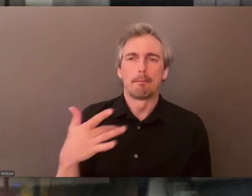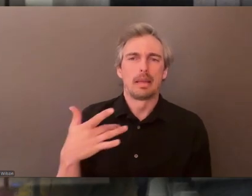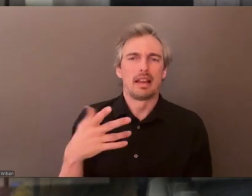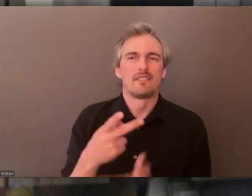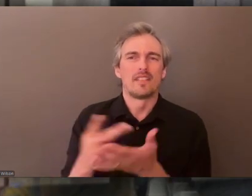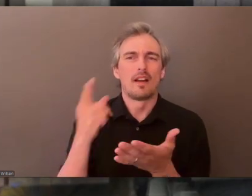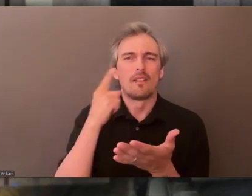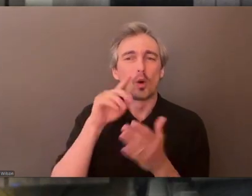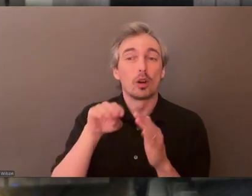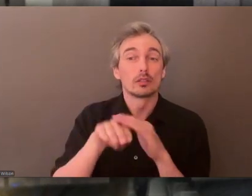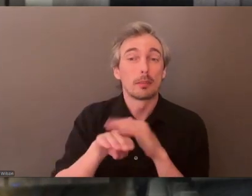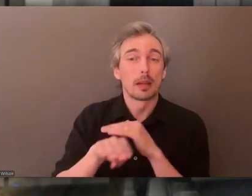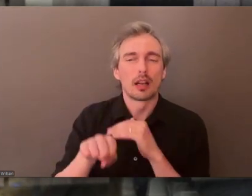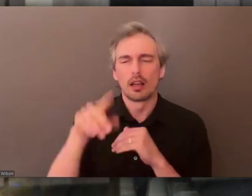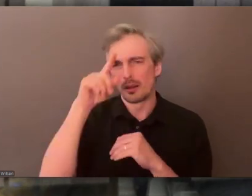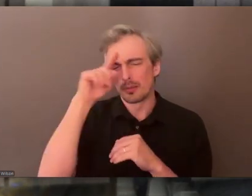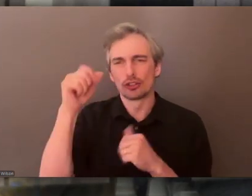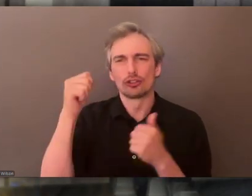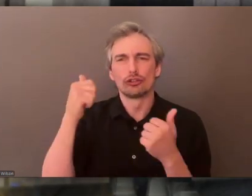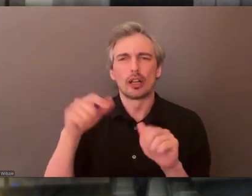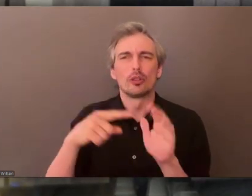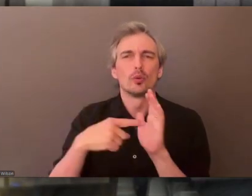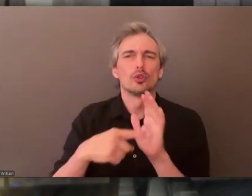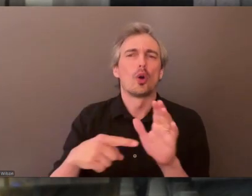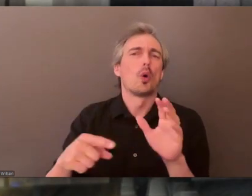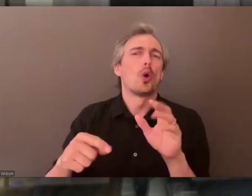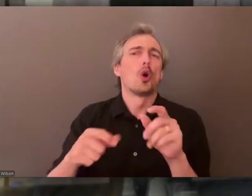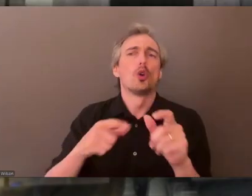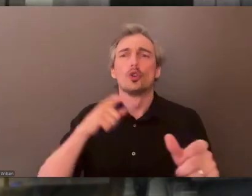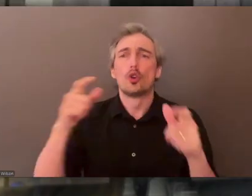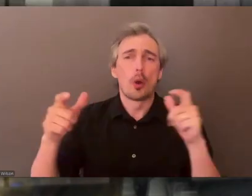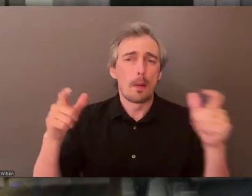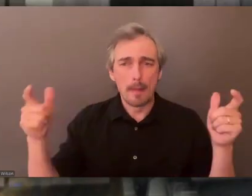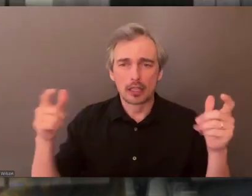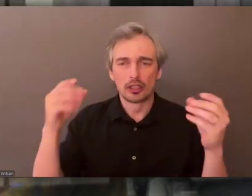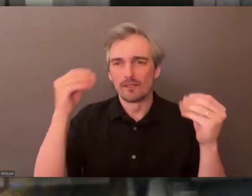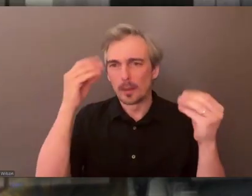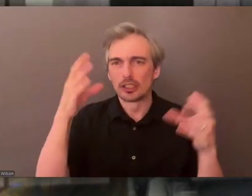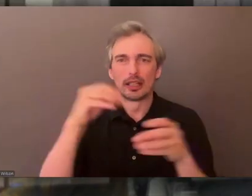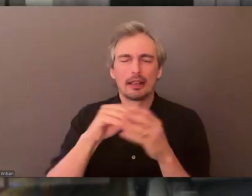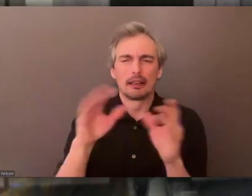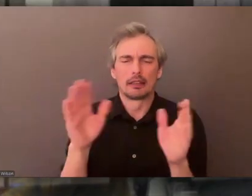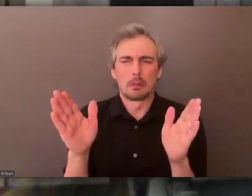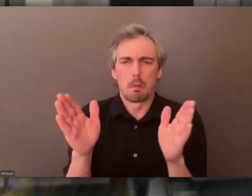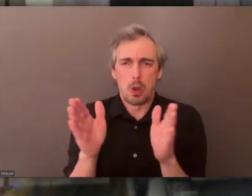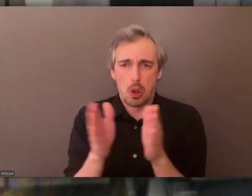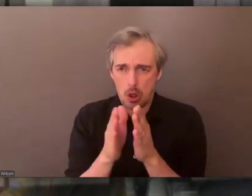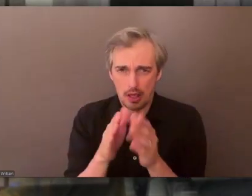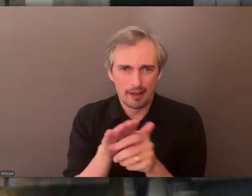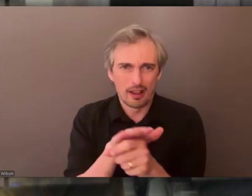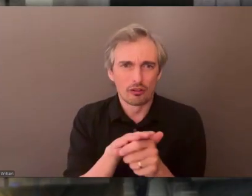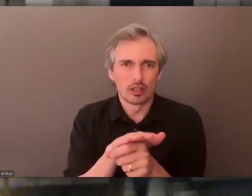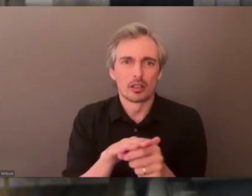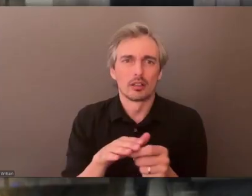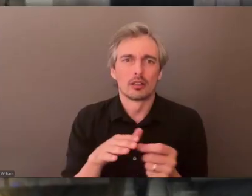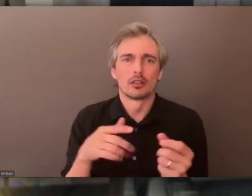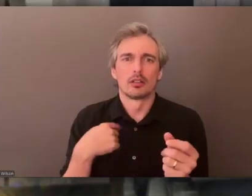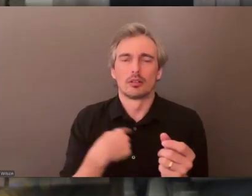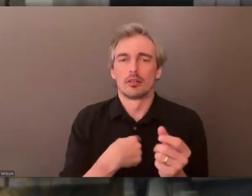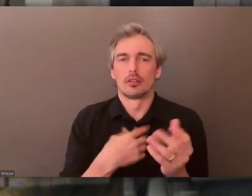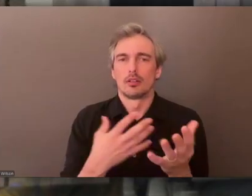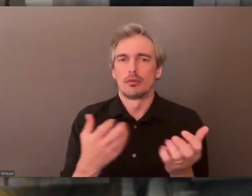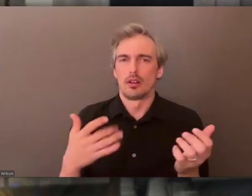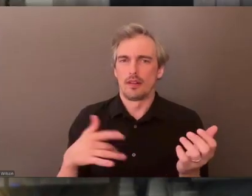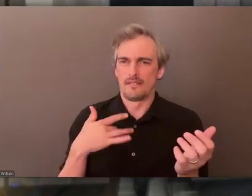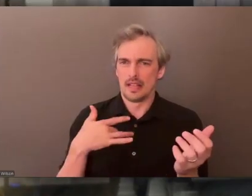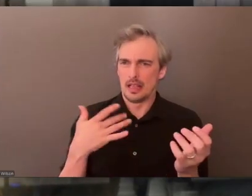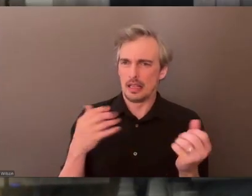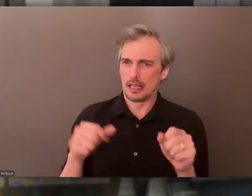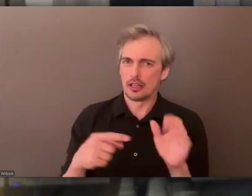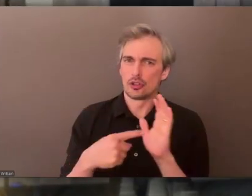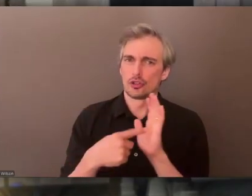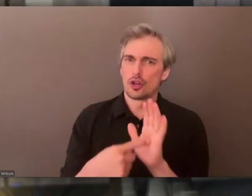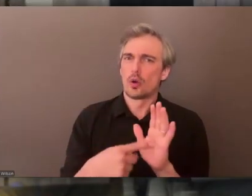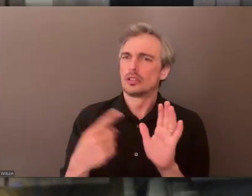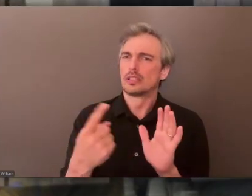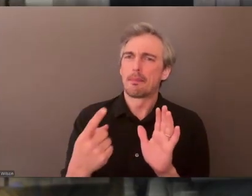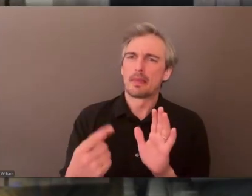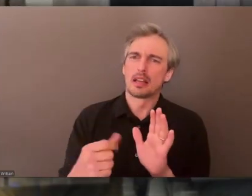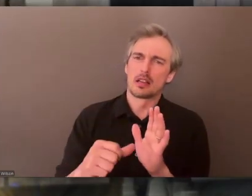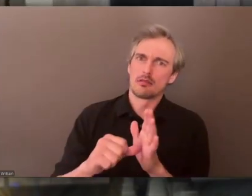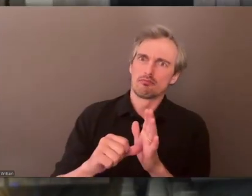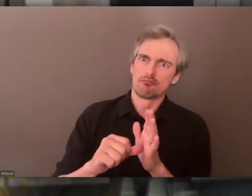リ ーダ ーシップに対して印象的なものを見せたいと思うのは当然ですが、もし それが混み合いすぎていて情報が多すぎると、理解がすぐに失われてしまいます。